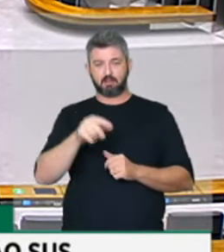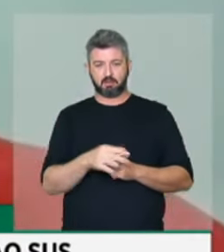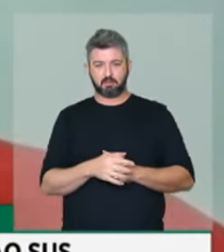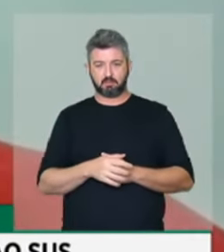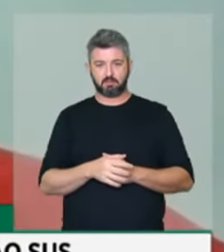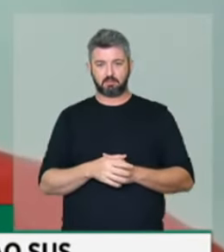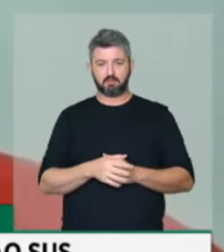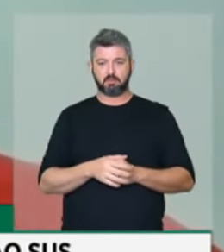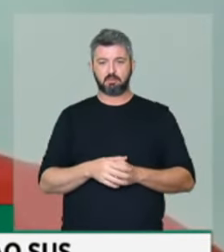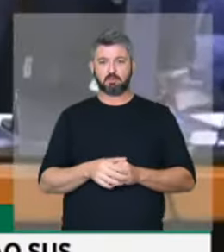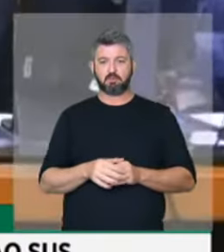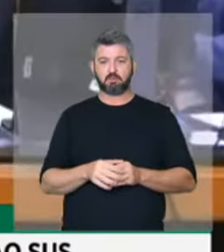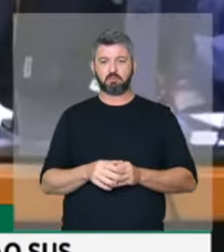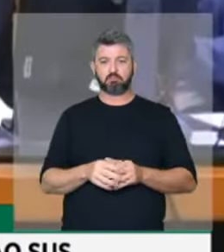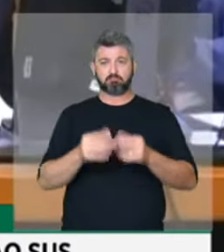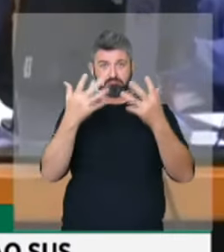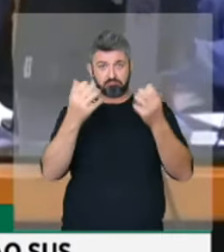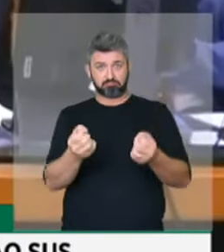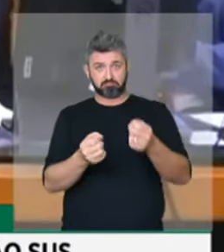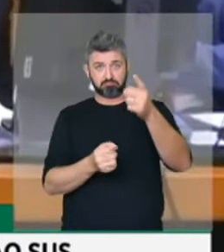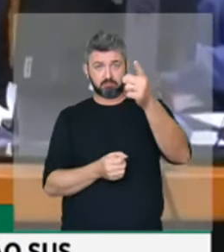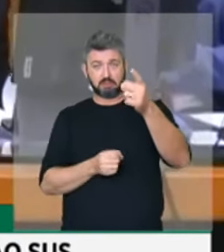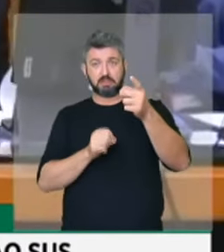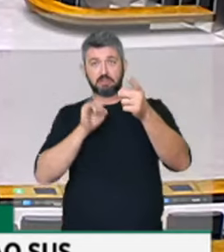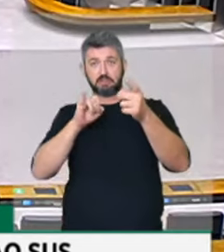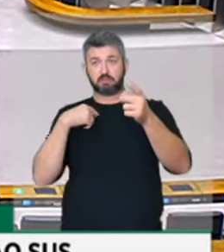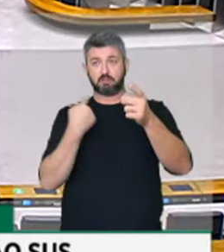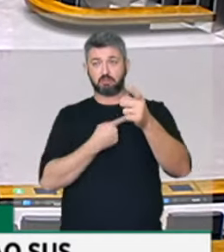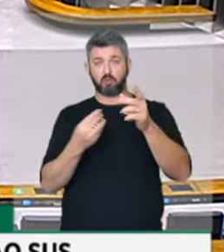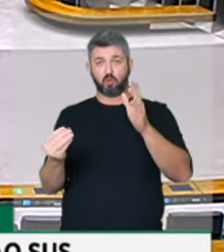NÃO, HIRAN, A POSTOS. -- [DEPUTADO]: ACATAR IA QUE COLOCASSE NO PROJETO QUE A REMUNERAÇÃO PELO LEITO SERÁ